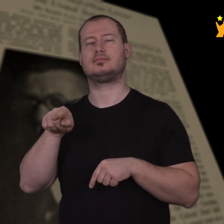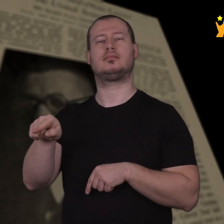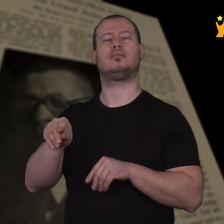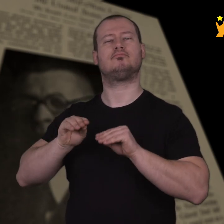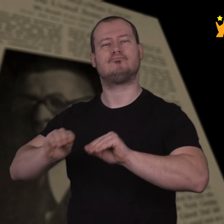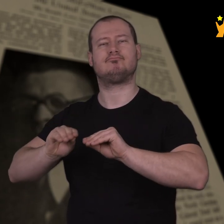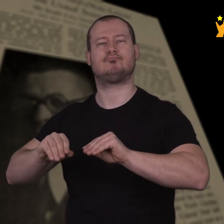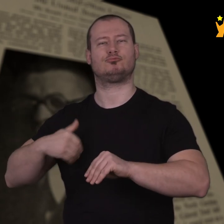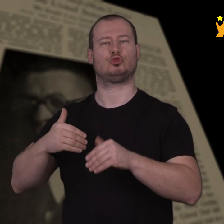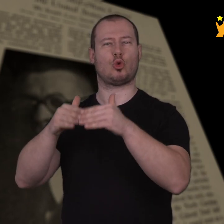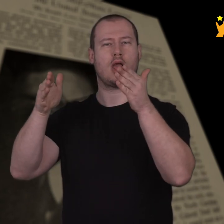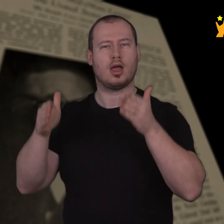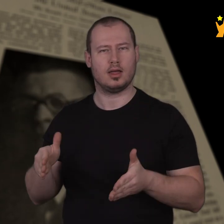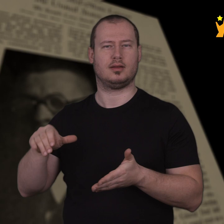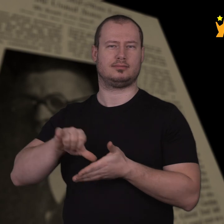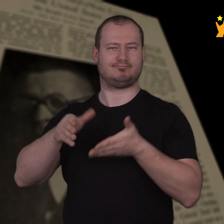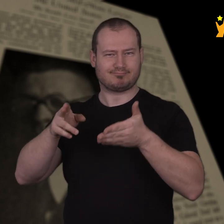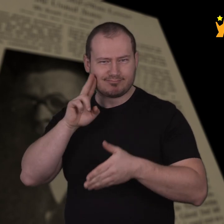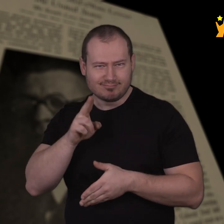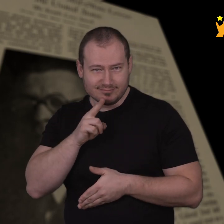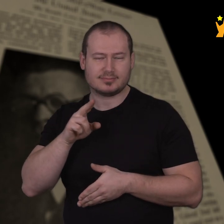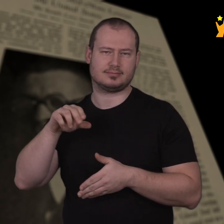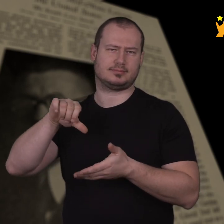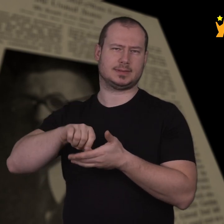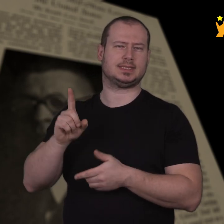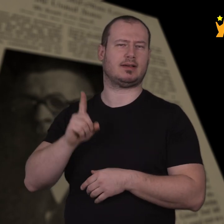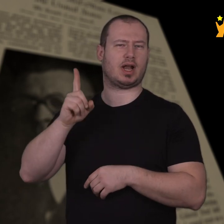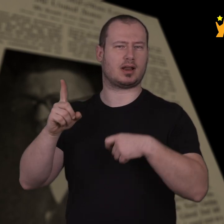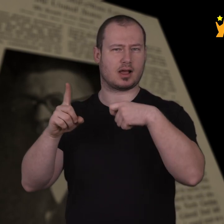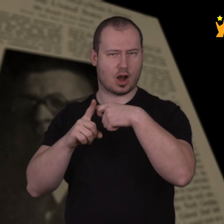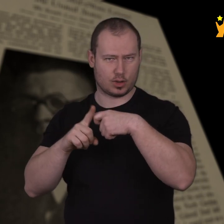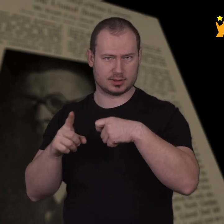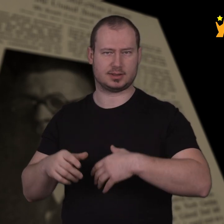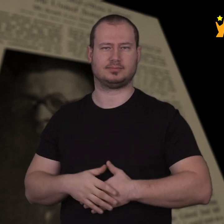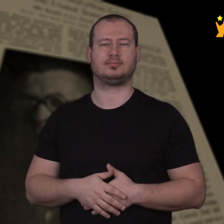Pracoval ako učiteľ v škole pre nepočujúcich v Severnej Karolíne.